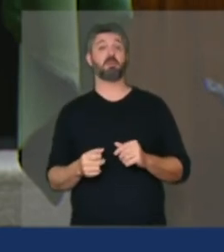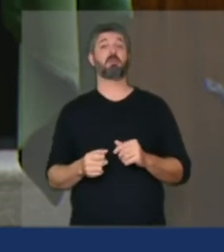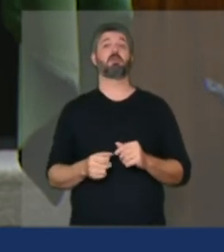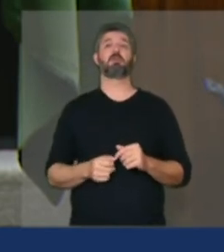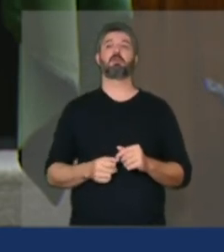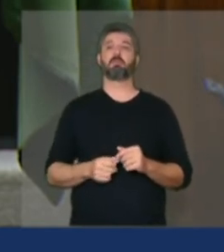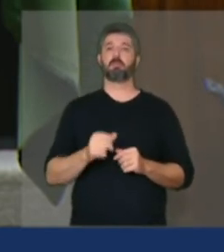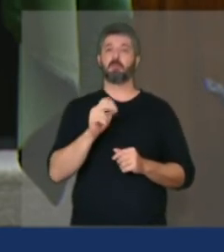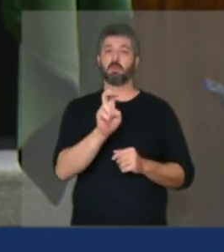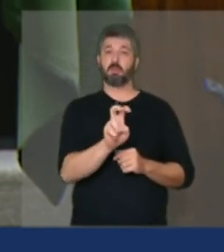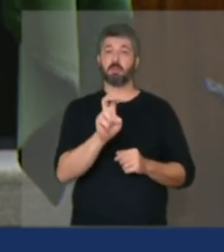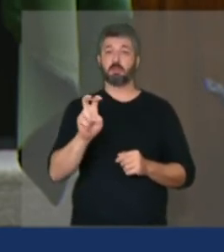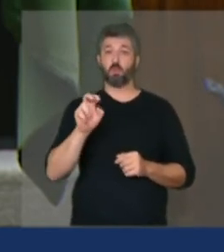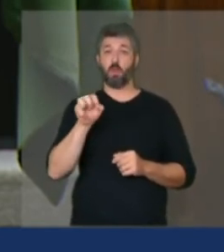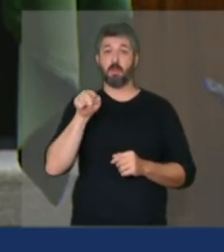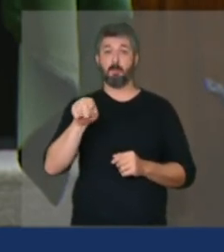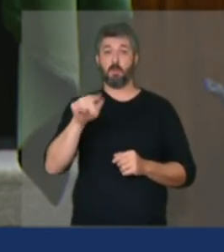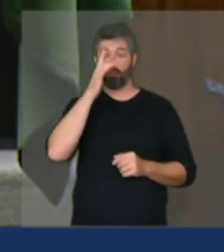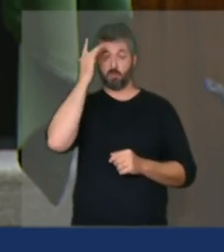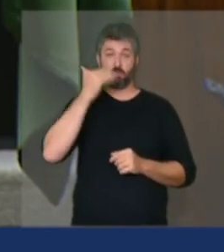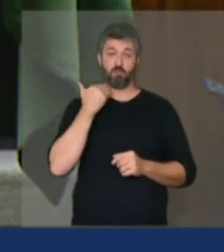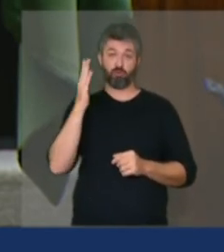SÃO MAIS DE 550 MIL MORTES, BASTA SEGUIR O DINHEIRO, QUE É O QUE A CPI ESTÁ FAZENDO